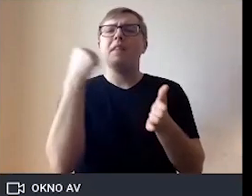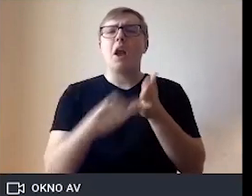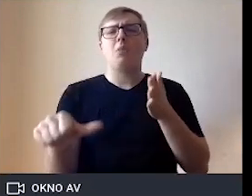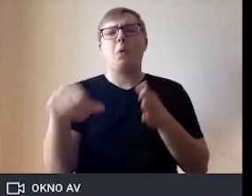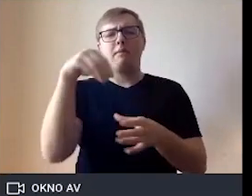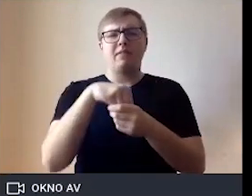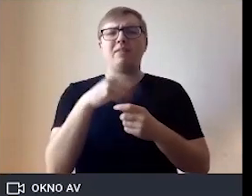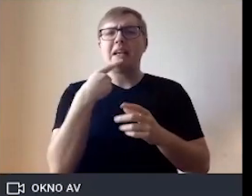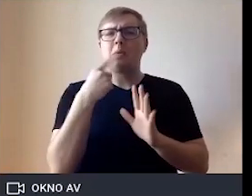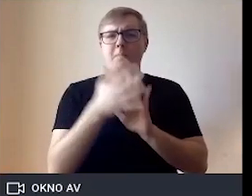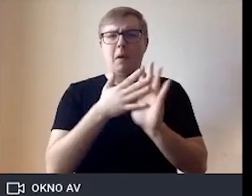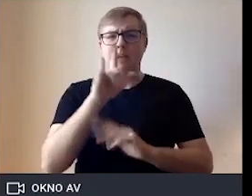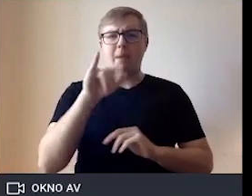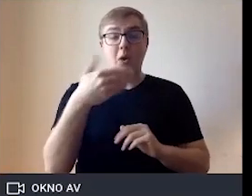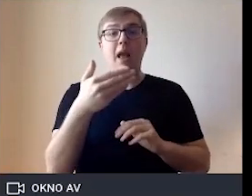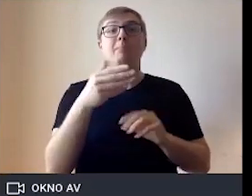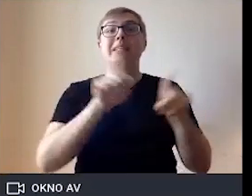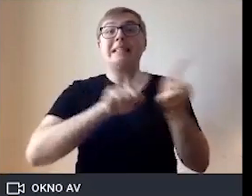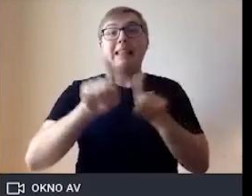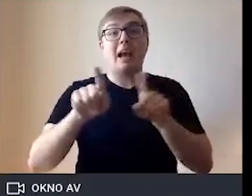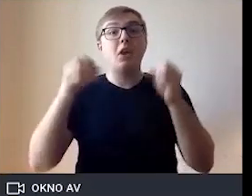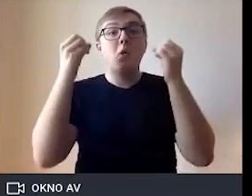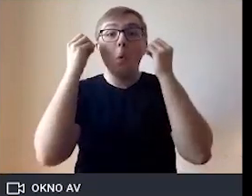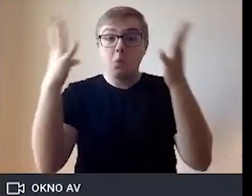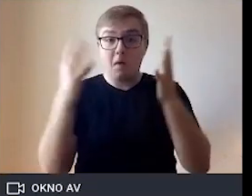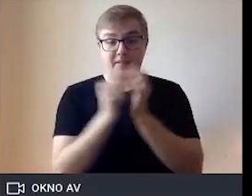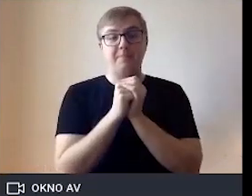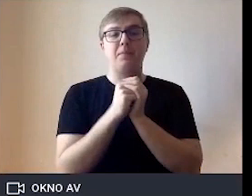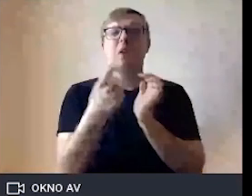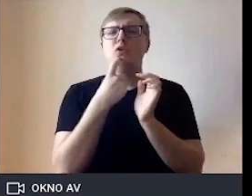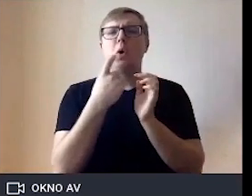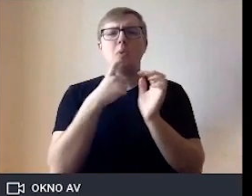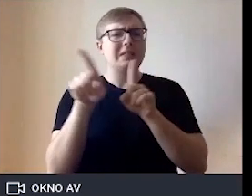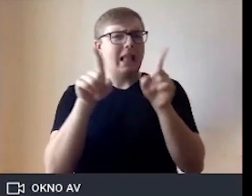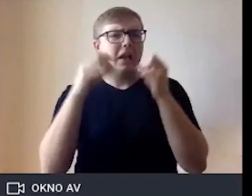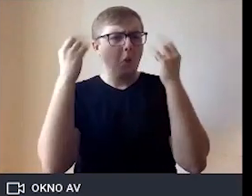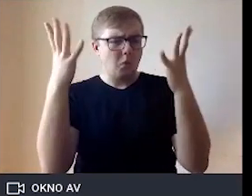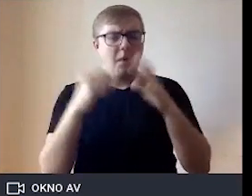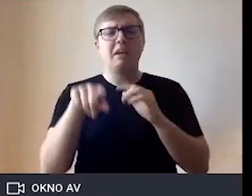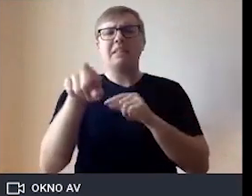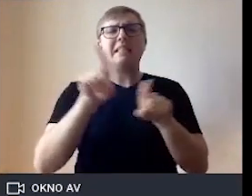W PJM wyjątkowe są tzw. znaki kulturowe. Co to są znaki kulturowe?